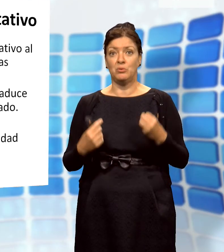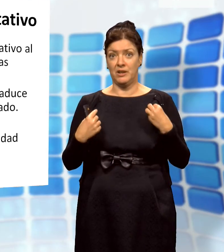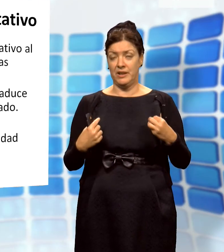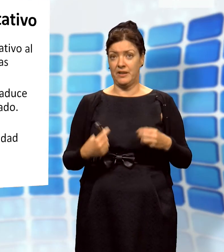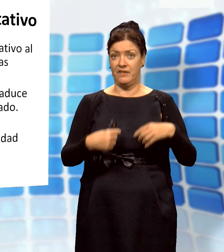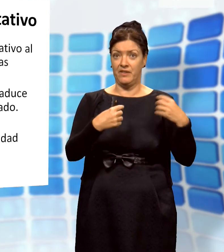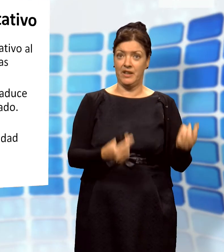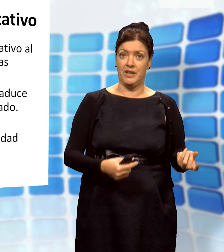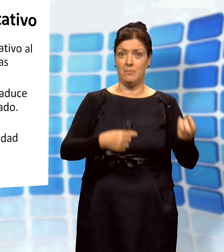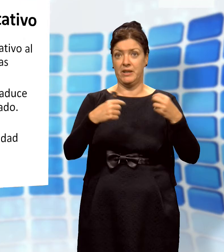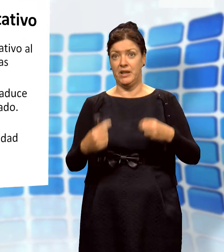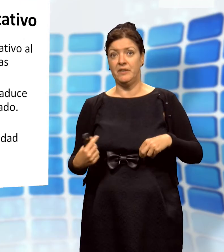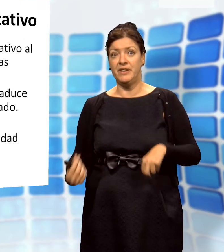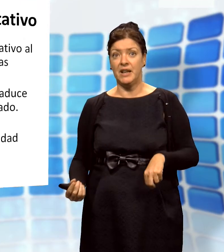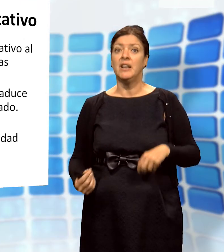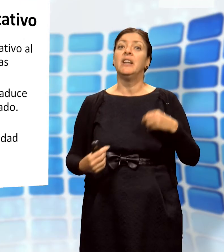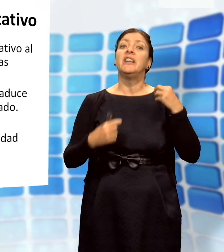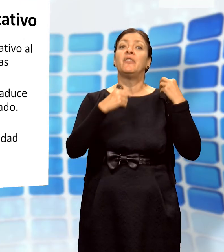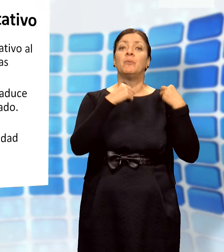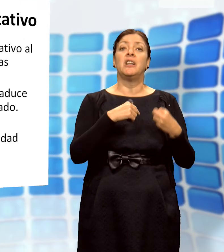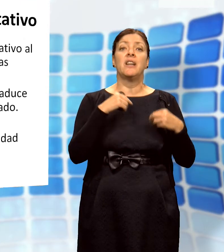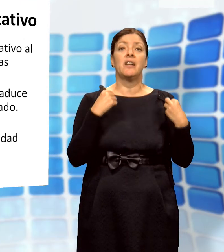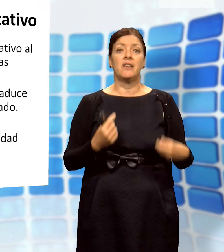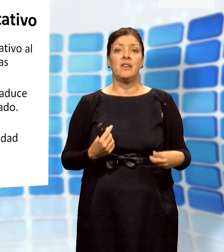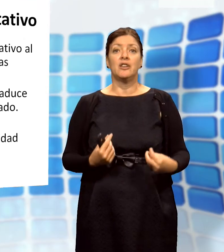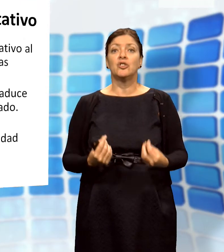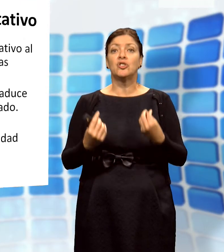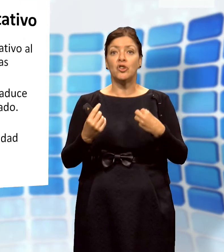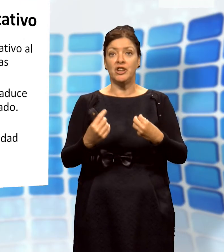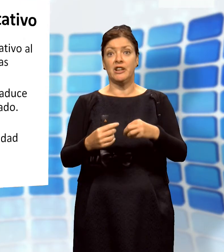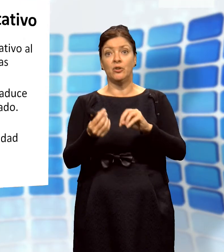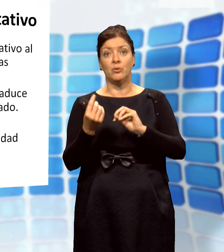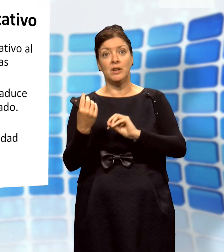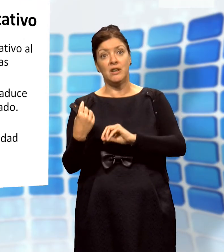causalidad, eficiente, material y final y formalidad ejercida. Soy, en tanto que utilizo